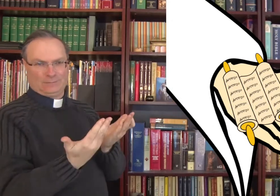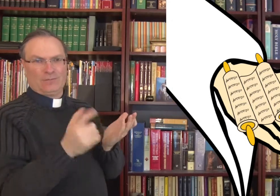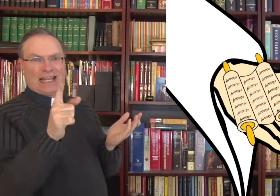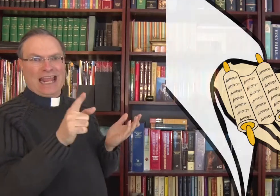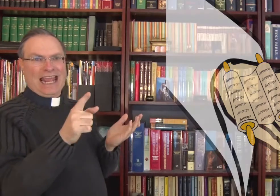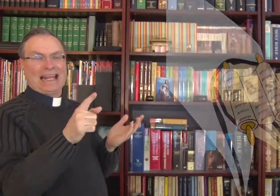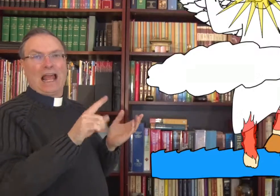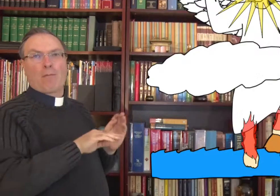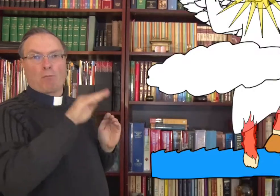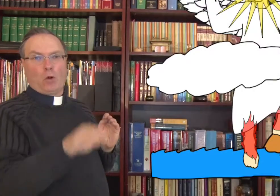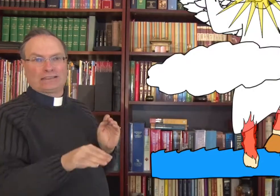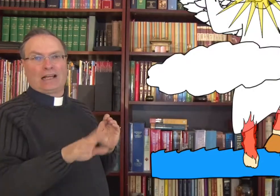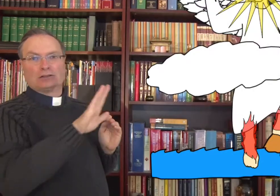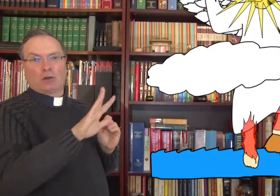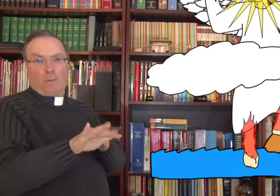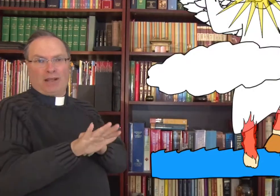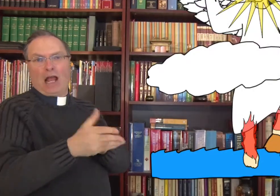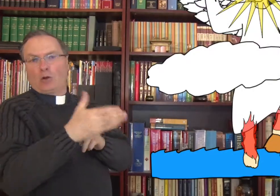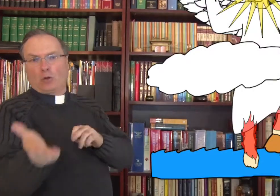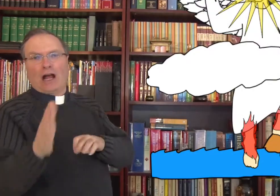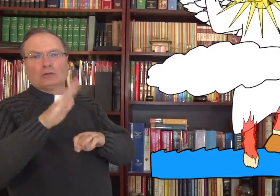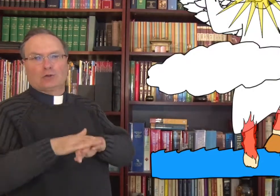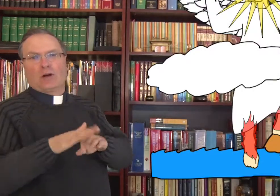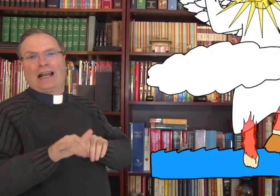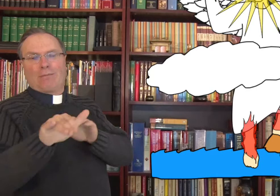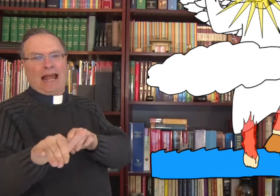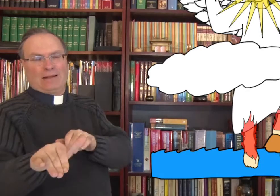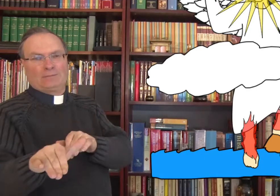Il posa son pied droit sur la mer